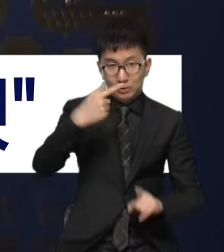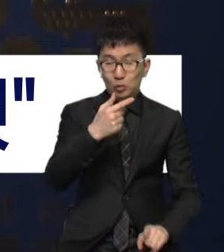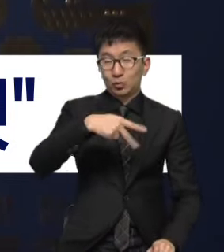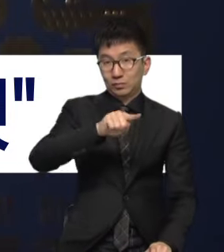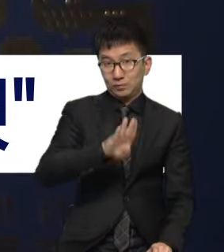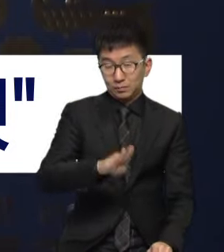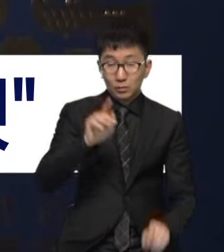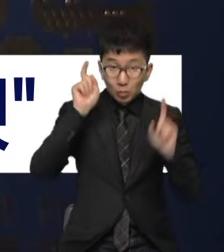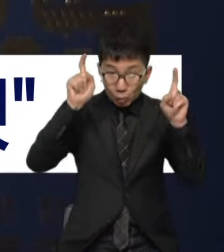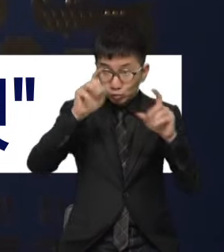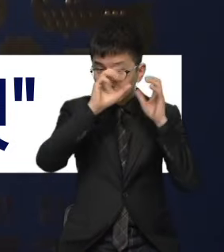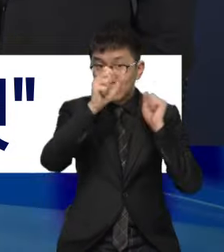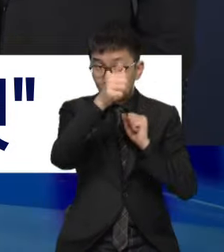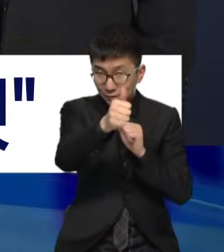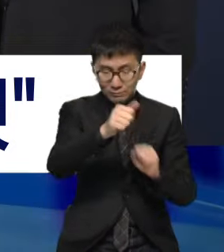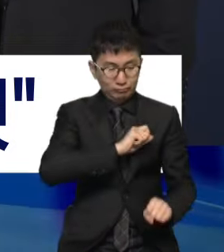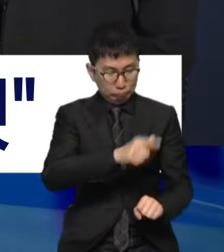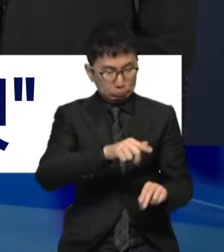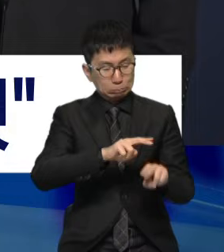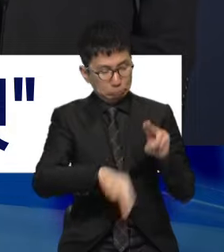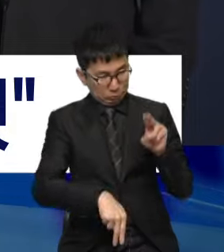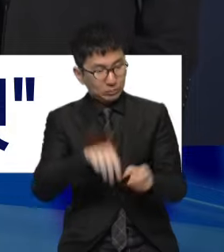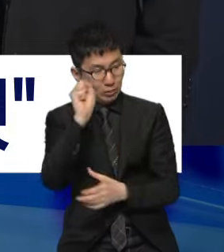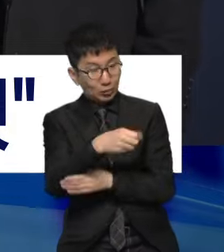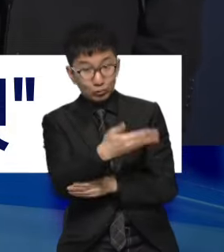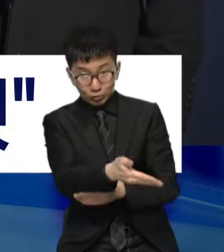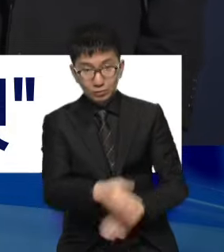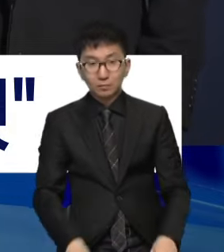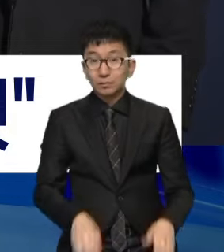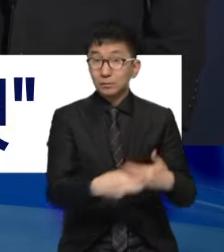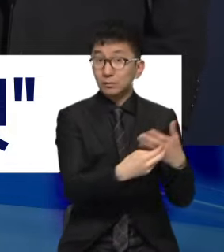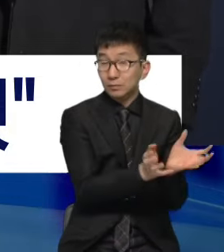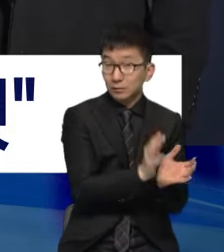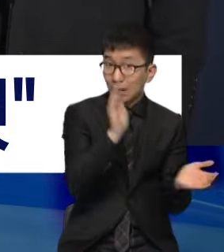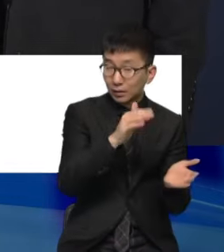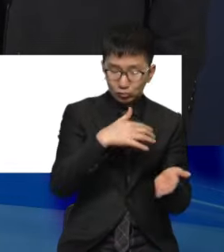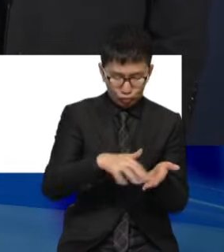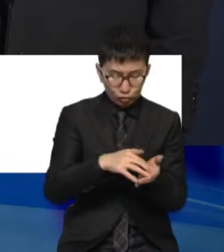수용한 데 이어서 의대 정원 증원 문제도 협상 테이블에 올릴 수 있다면서 원칙을